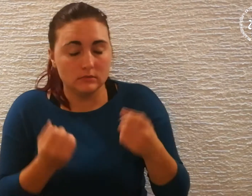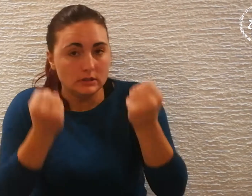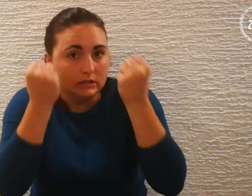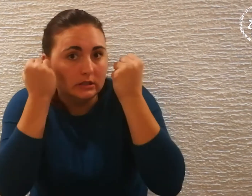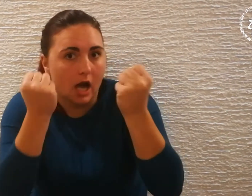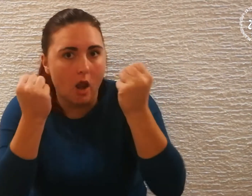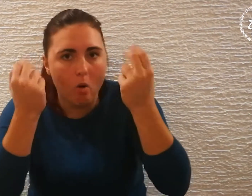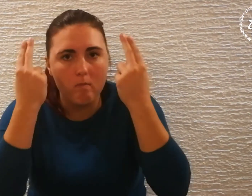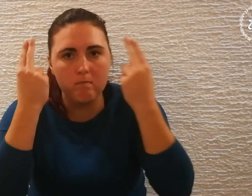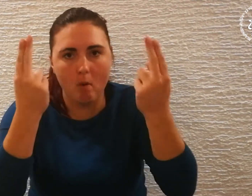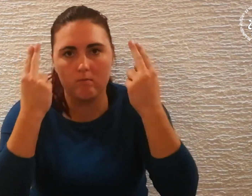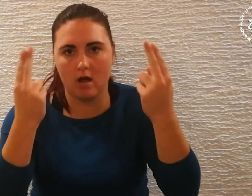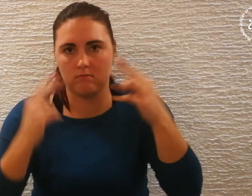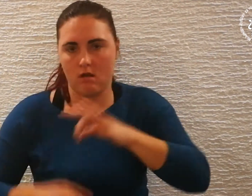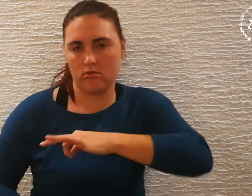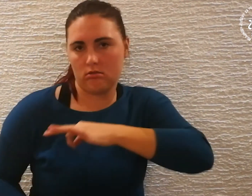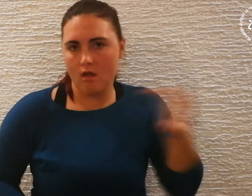Imamo zelo pomemben dan.